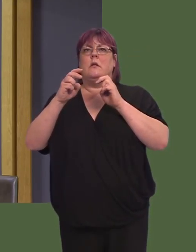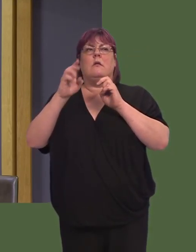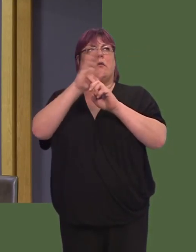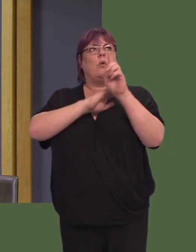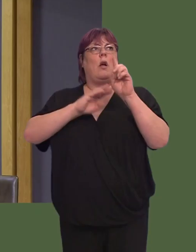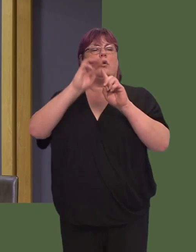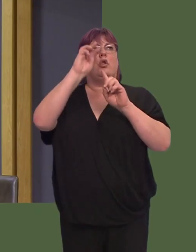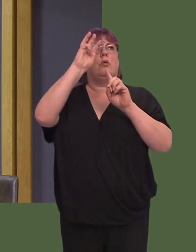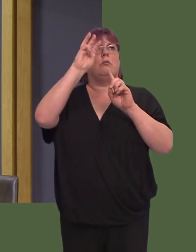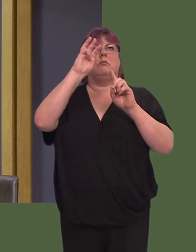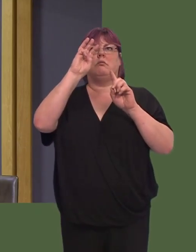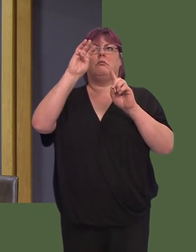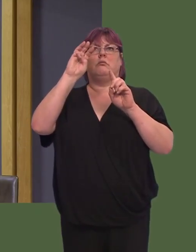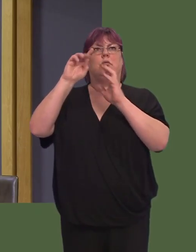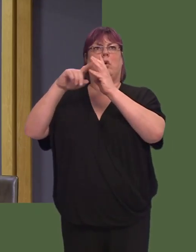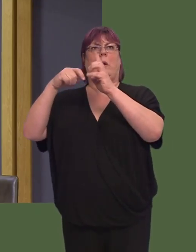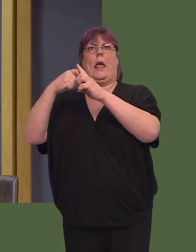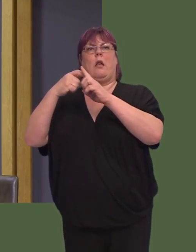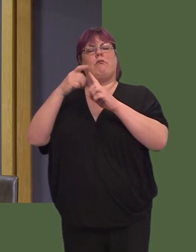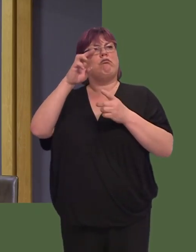Nawr, tra bod y Llywodraeth yn sÙn am fuddsoddiad cyfalaf sylweddol, sydd i'w groesawu, mae'n